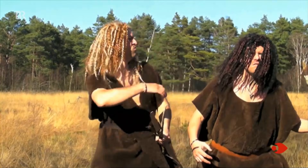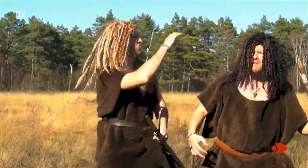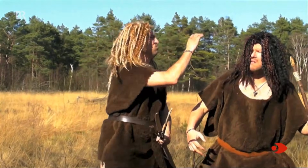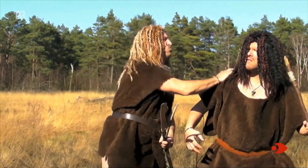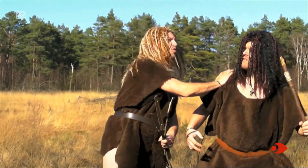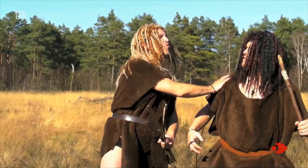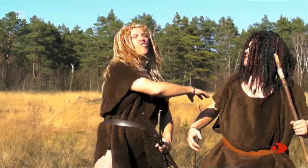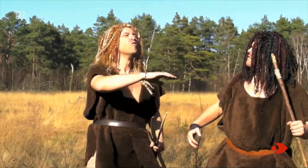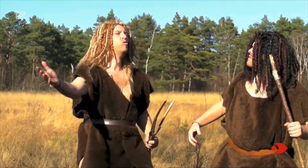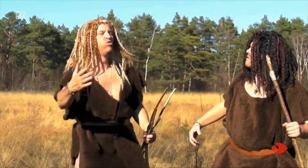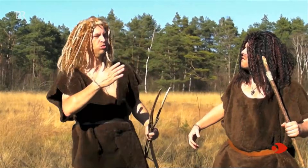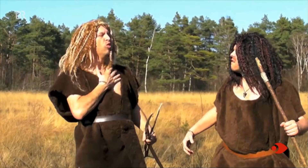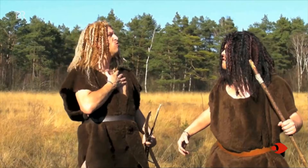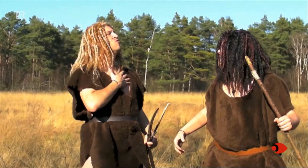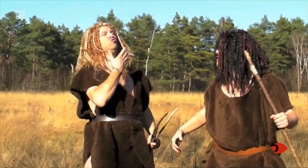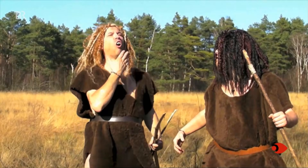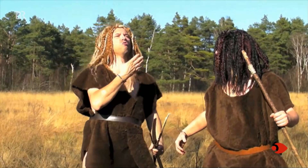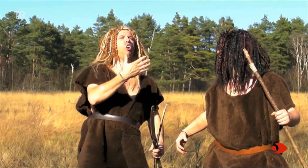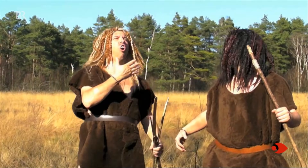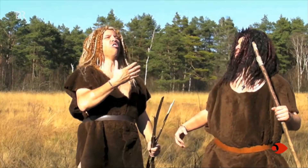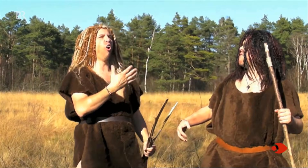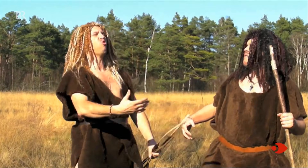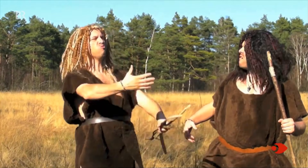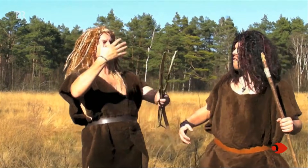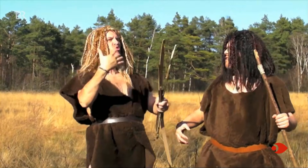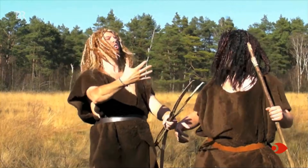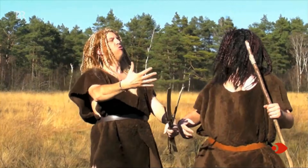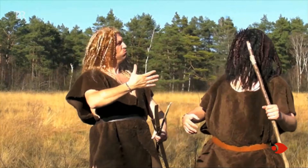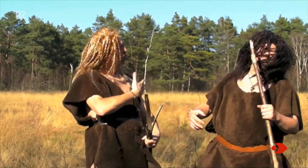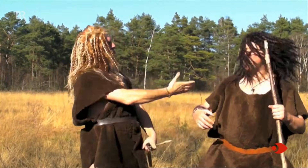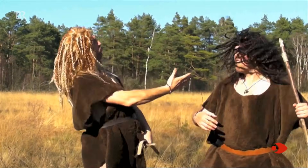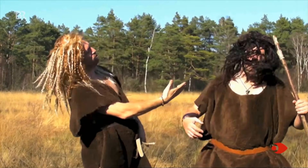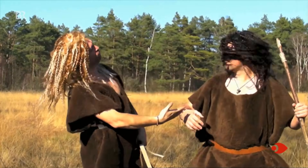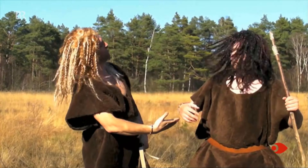Du! Das ist doch gut, wenn man spricht. Meinst du nicht?